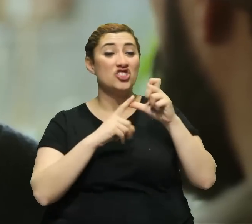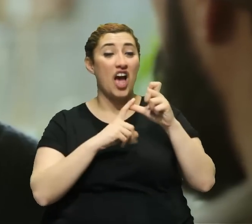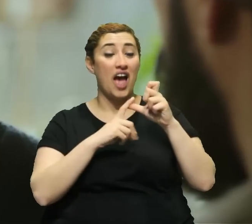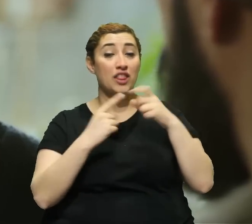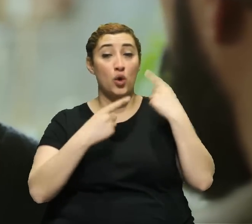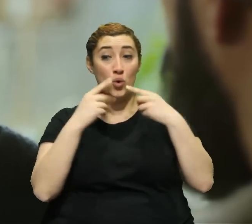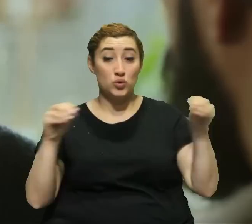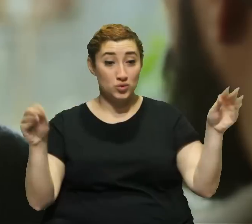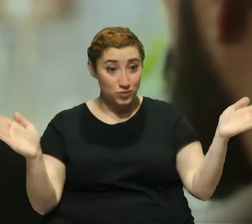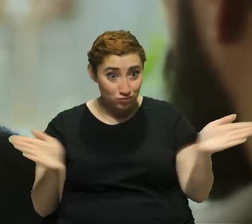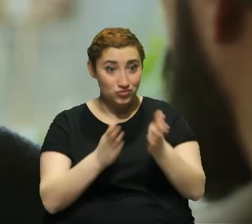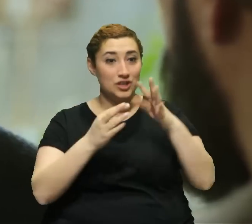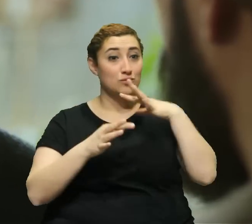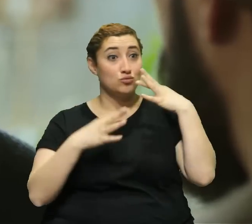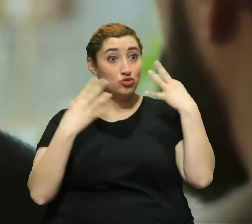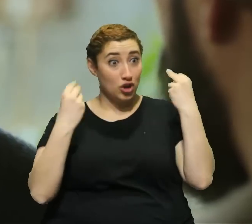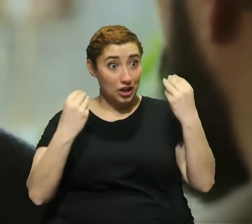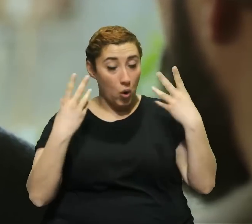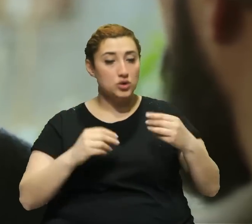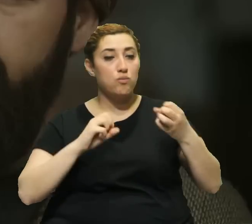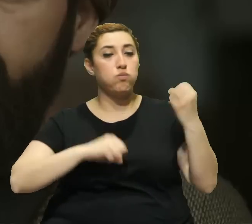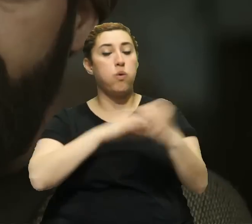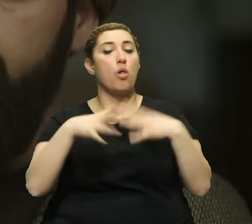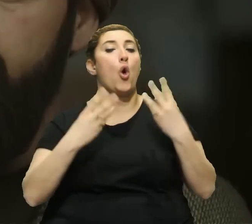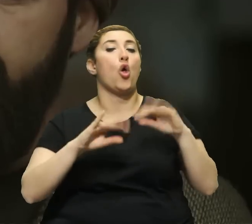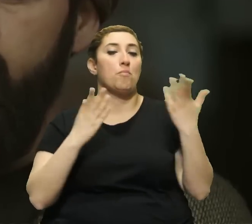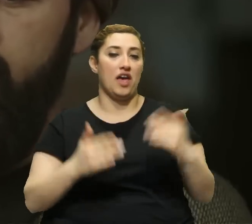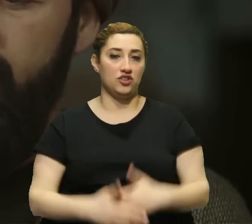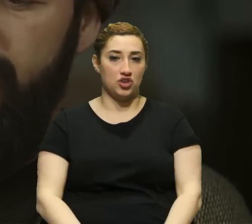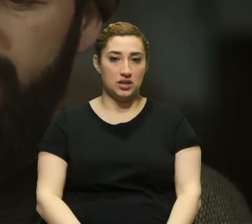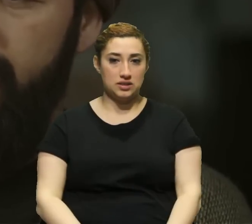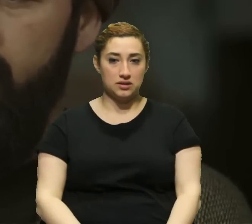...müsaade edeydin işler bu raddeye gelmez idi.